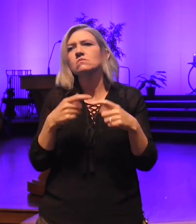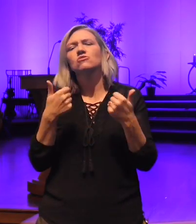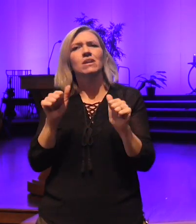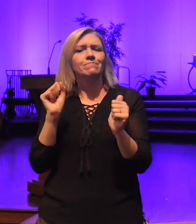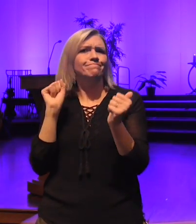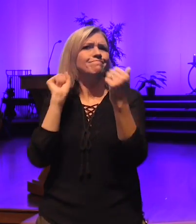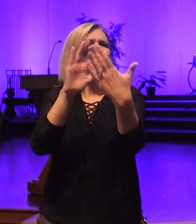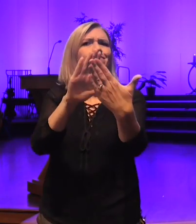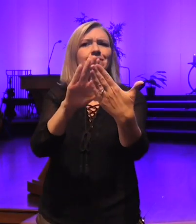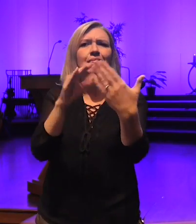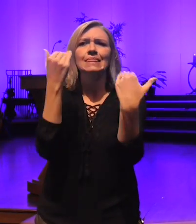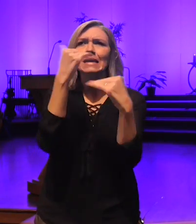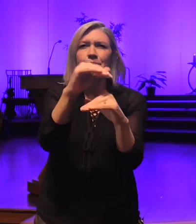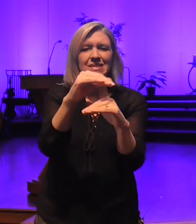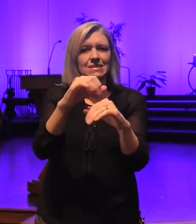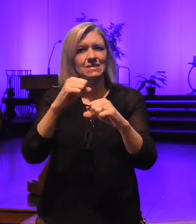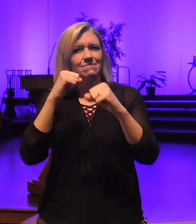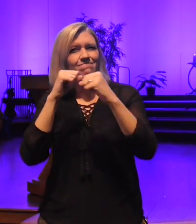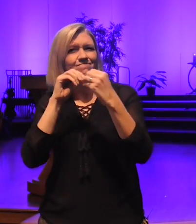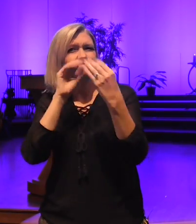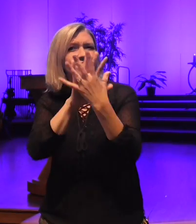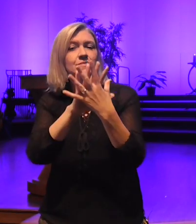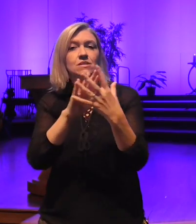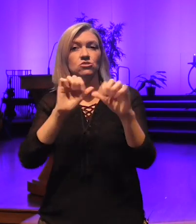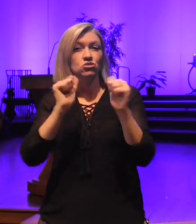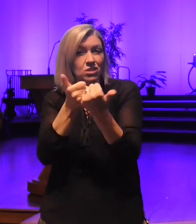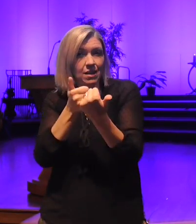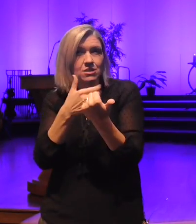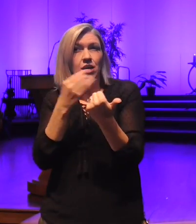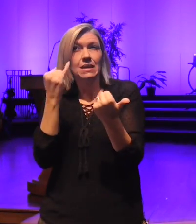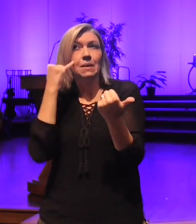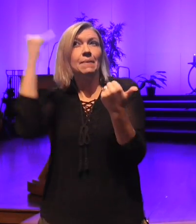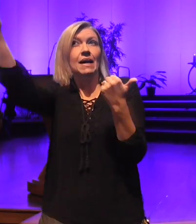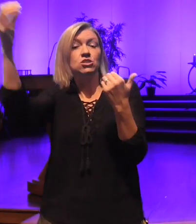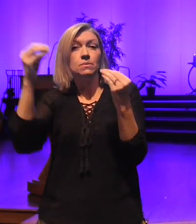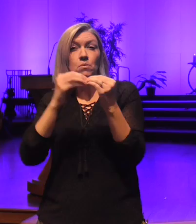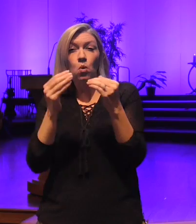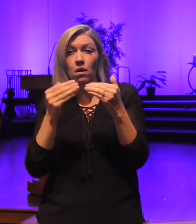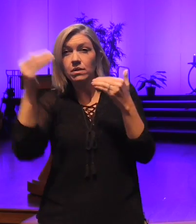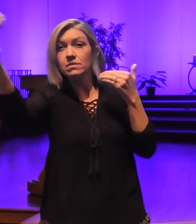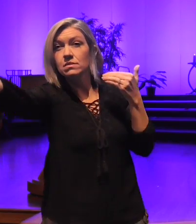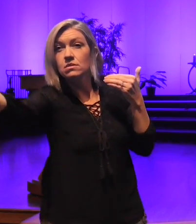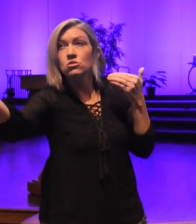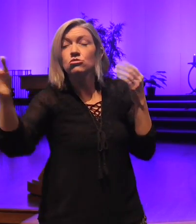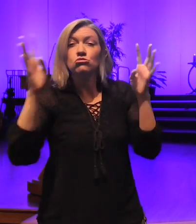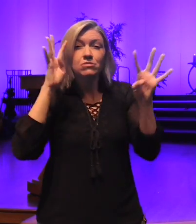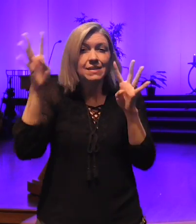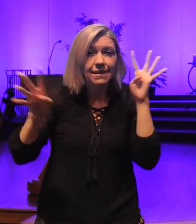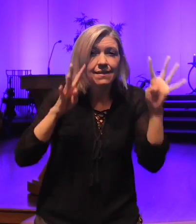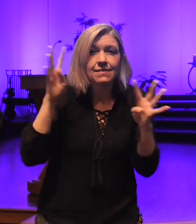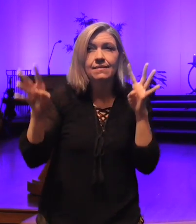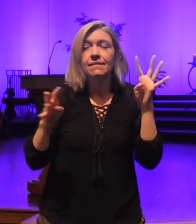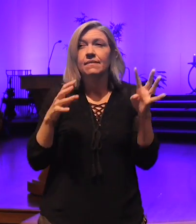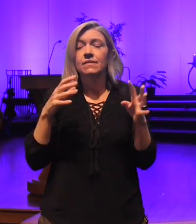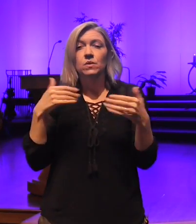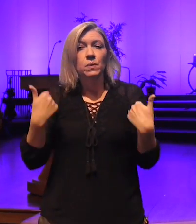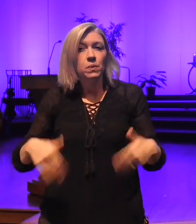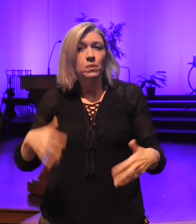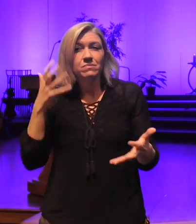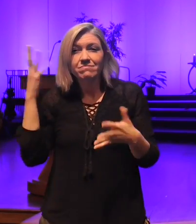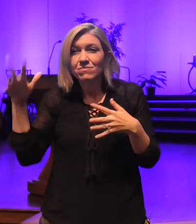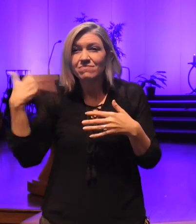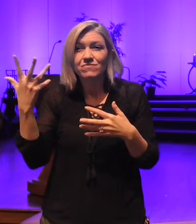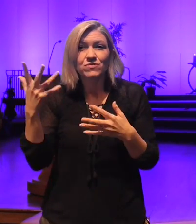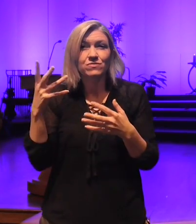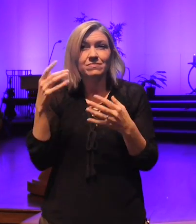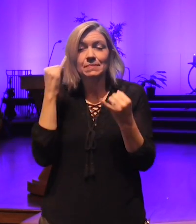parecen ser los límites e imaginar más allá de eso, imaginar escandalosamente creativamente espiritualmente y